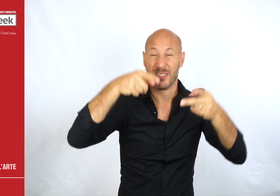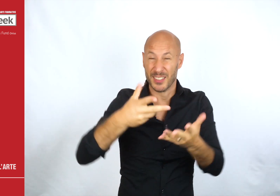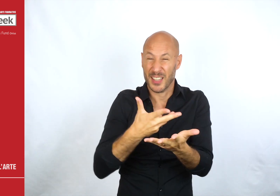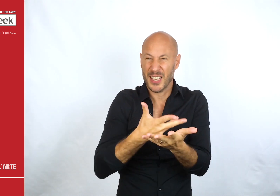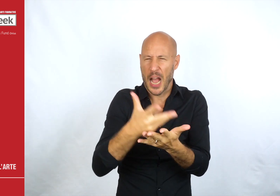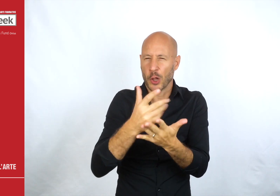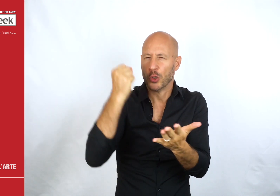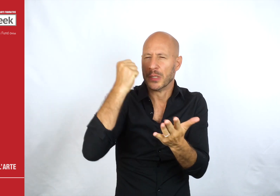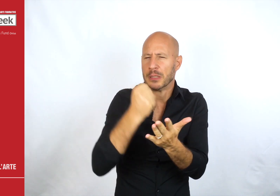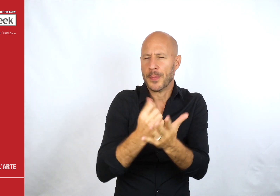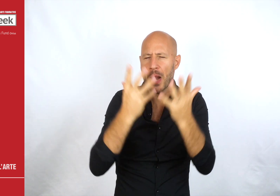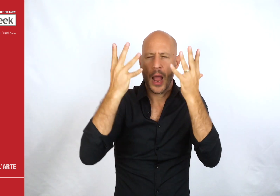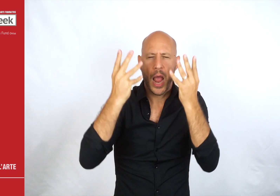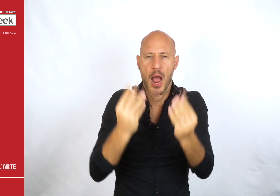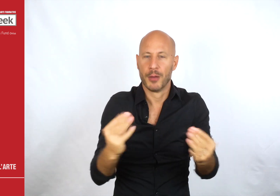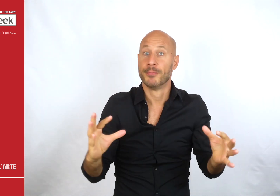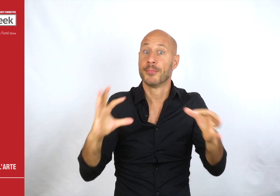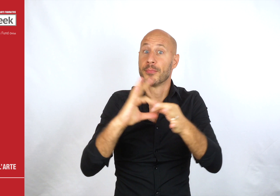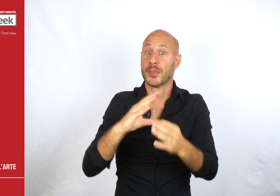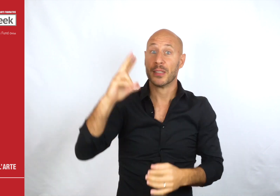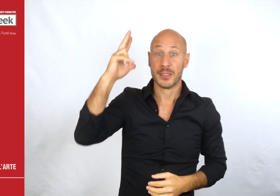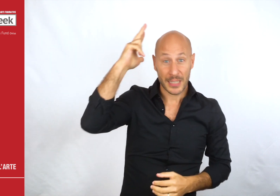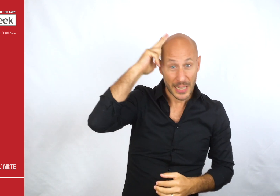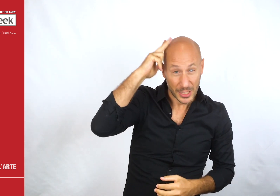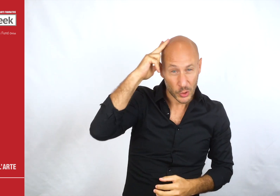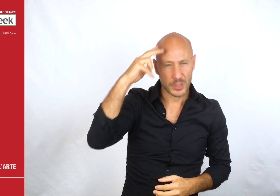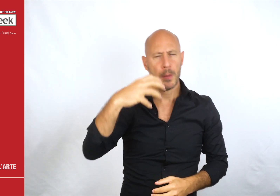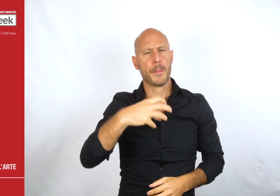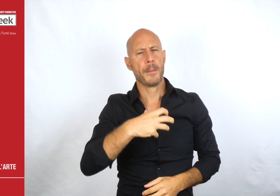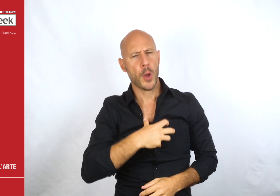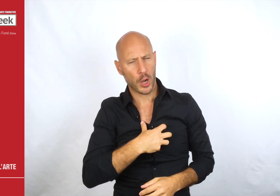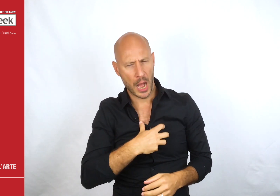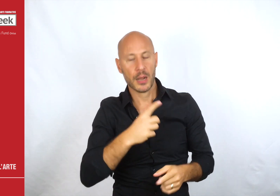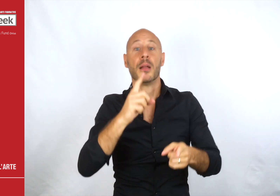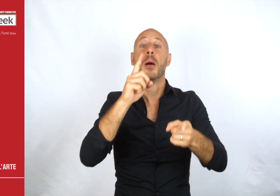Il racconto allegorico è ricco di simbolismi che rimandano al pensiero religioso, morale